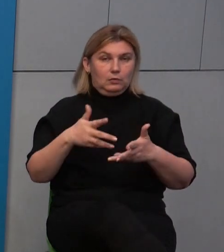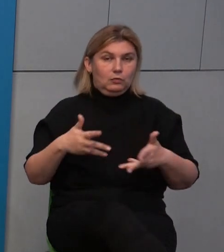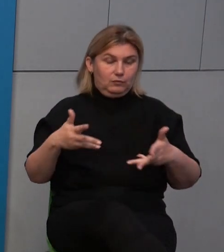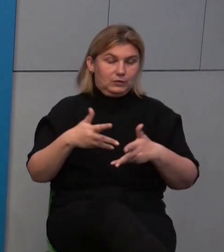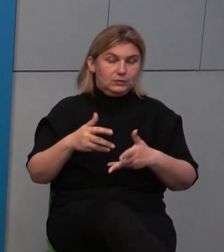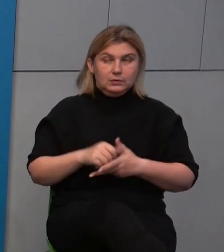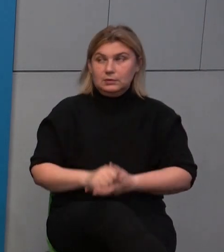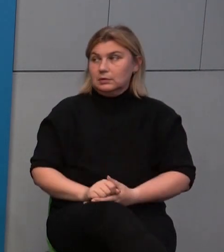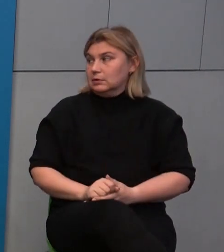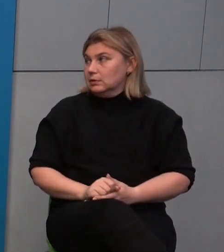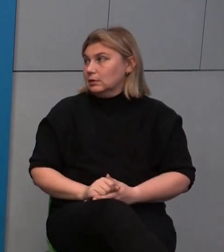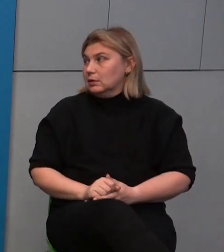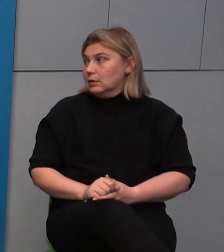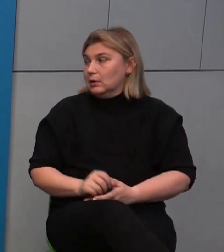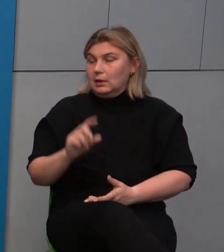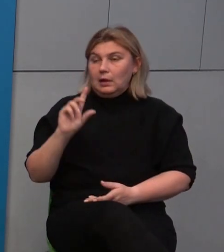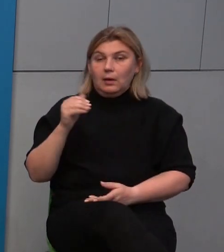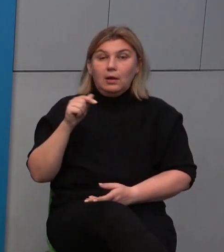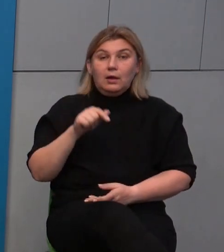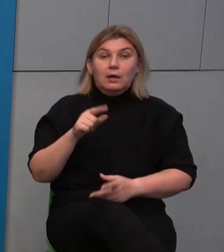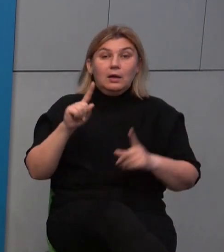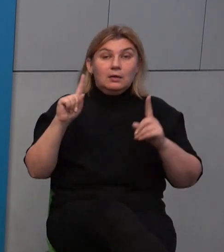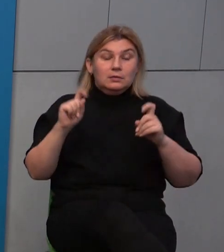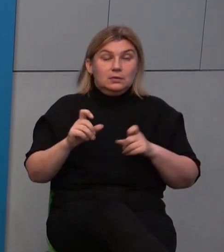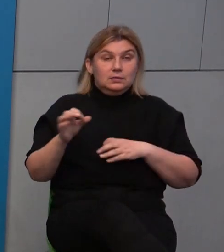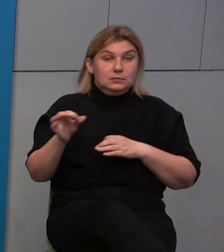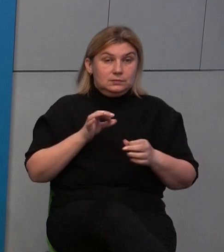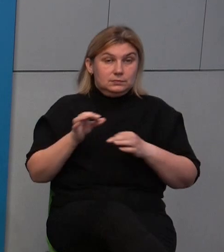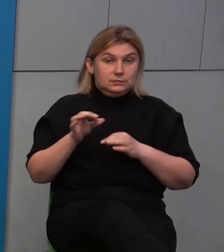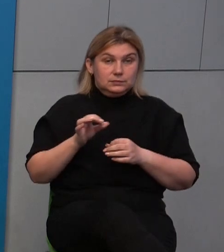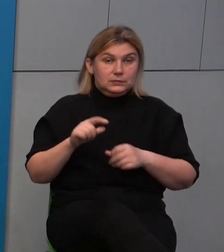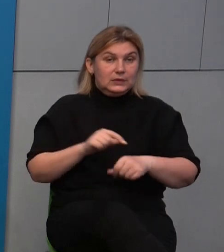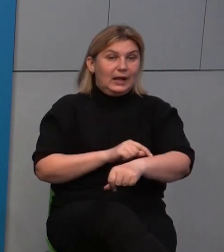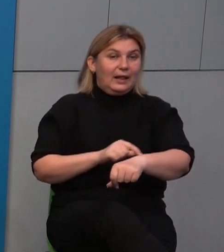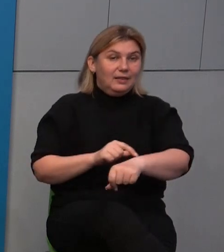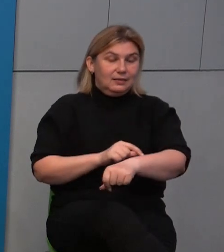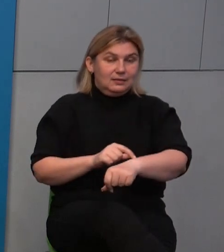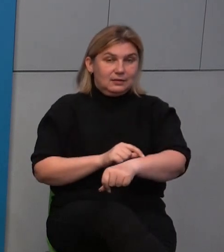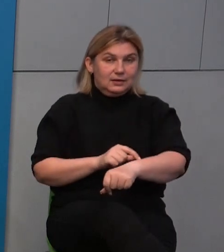I Lem wtedy, kiedy zaczęła się ta historia z genetyką,